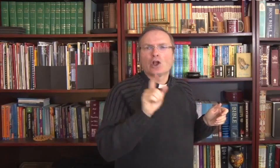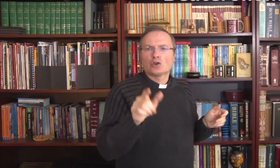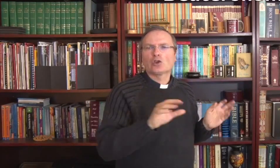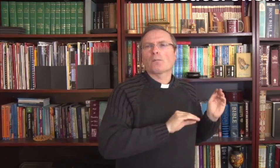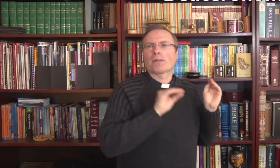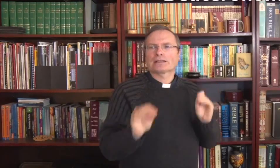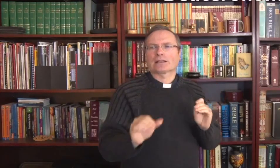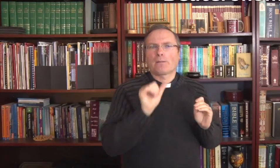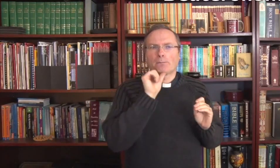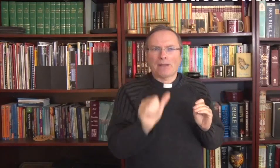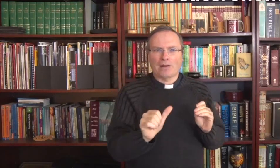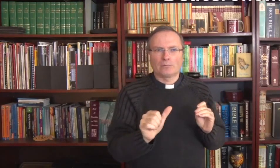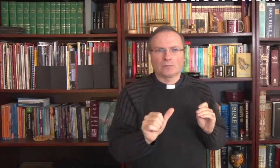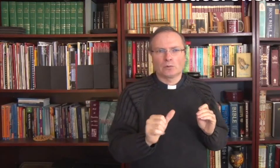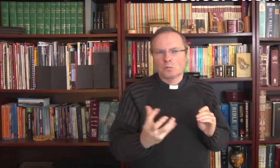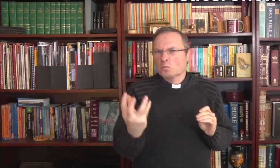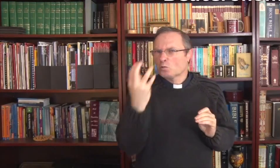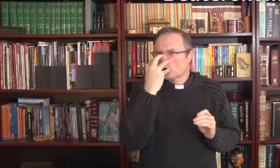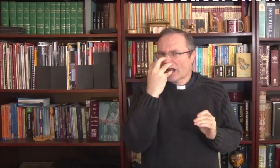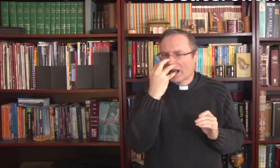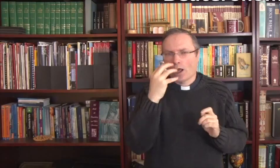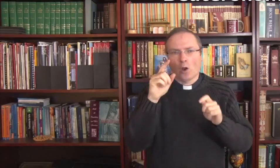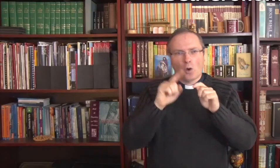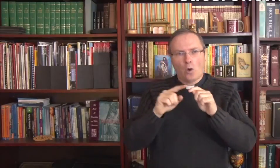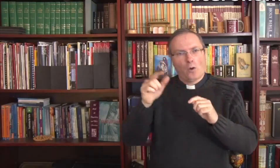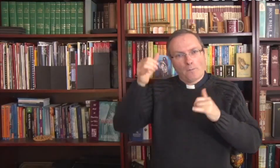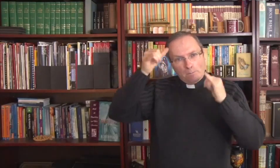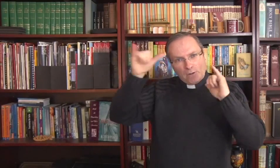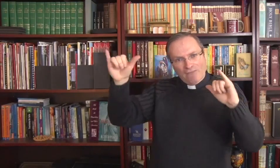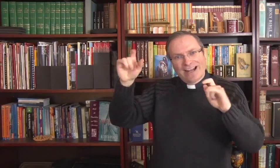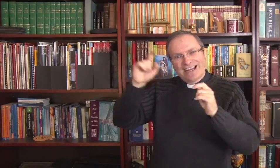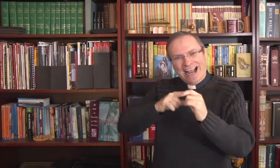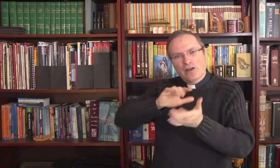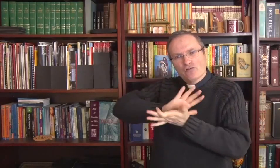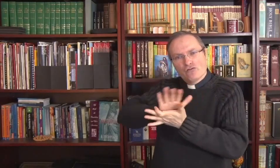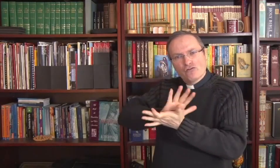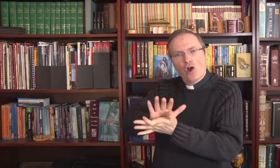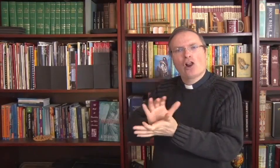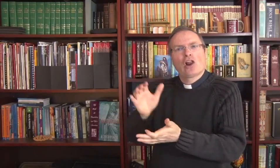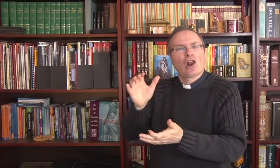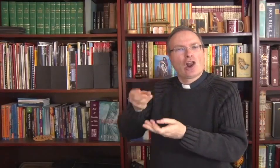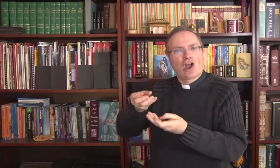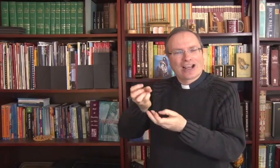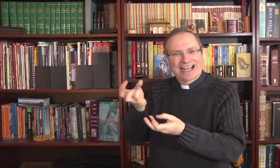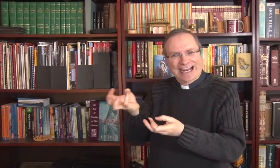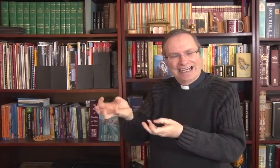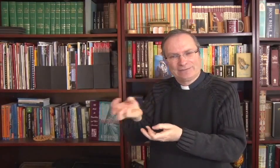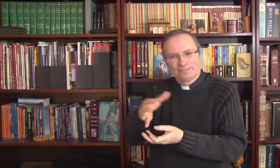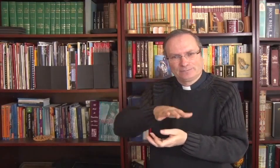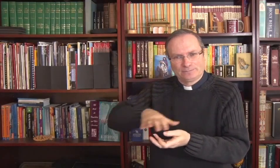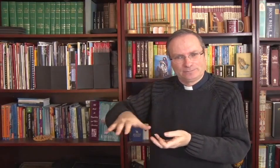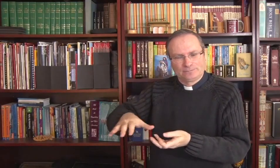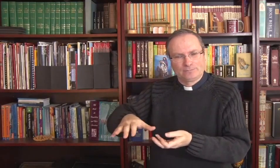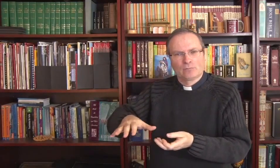Tu ne mettras pas de muselière au bœuf quand il foule le grain.